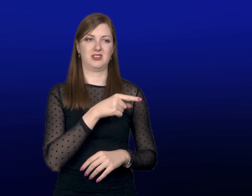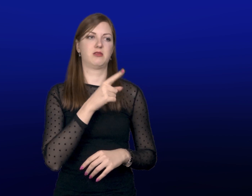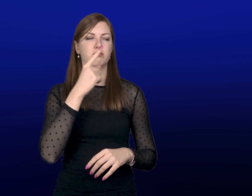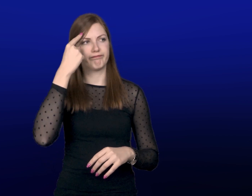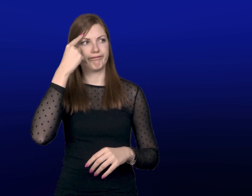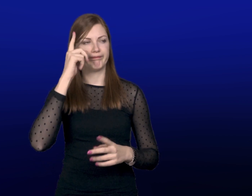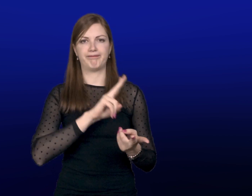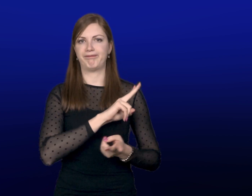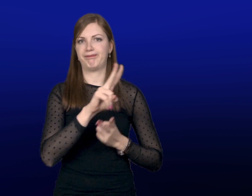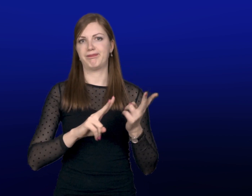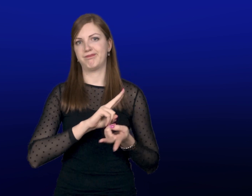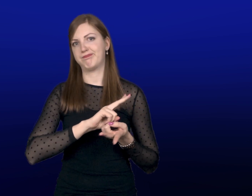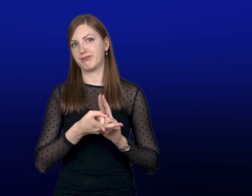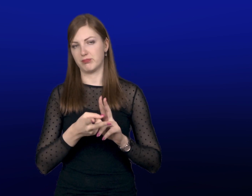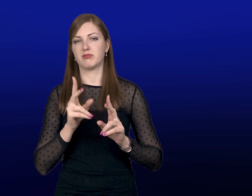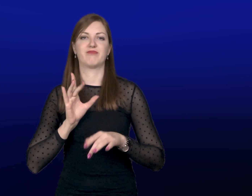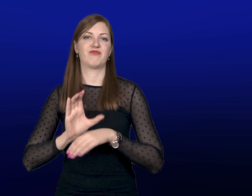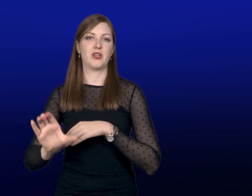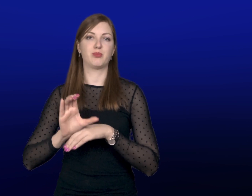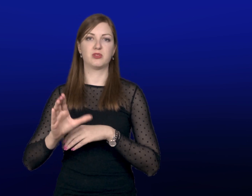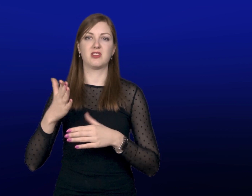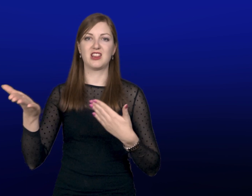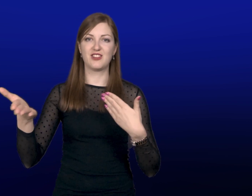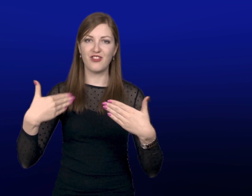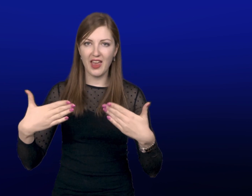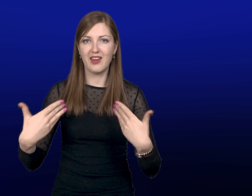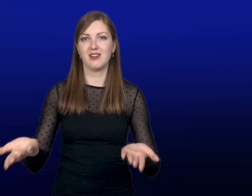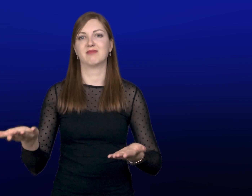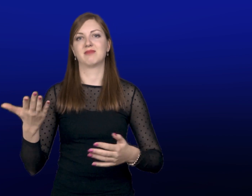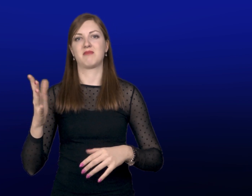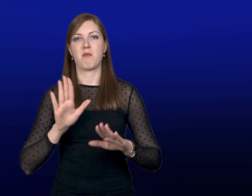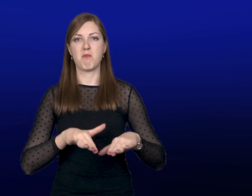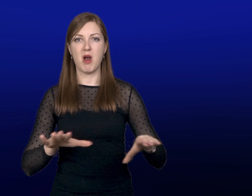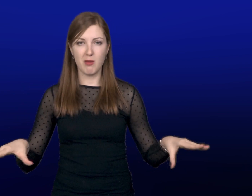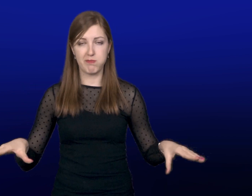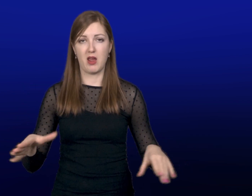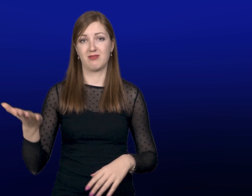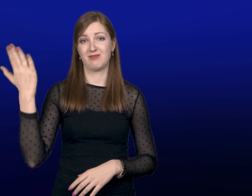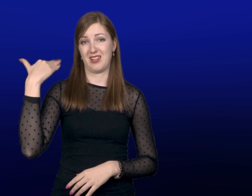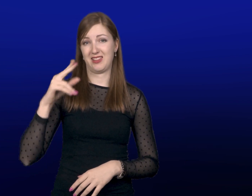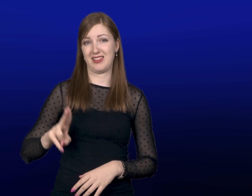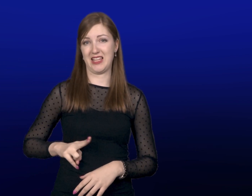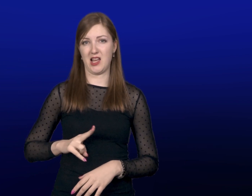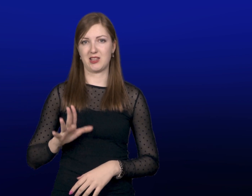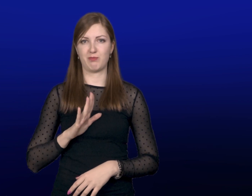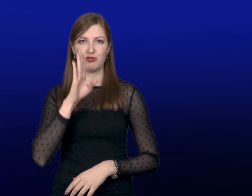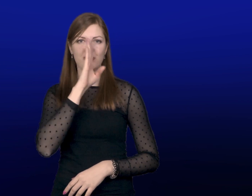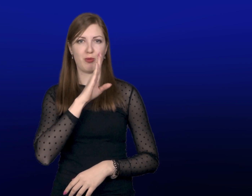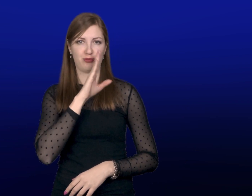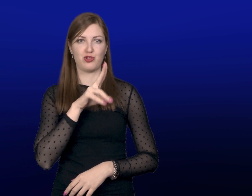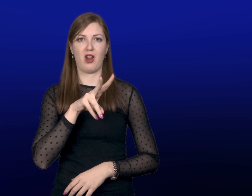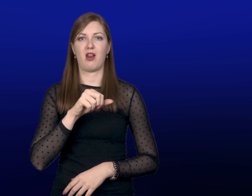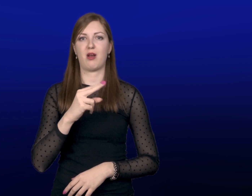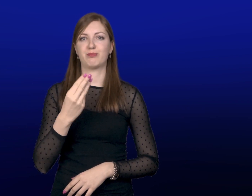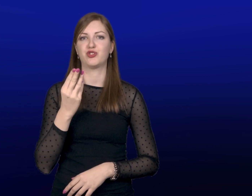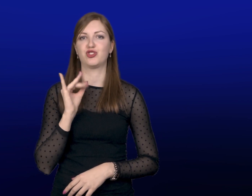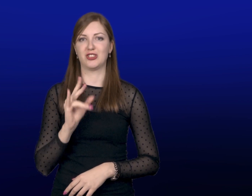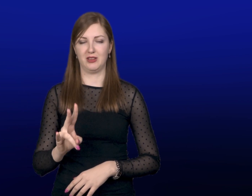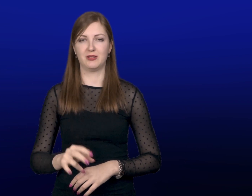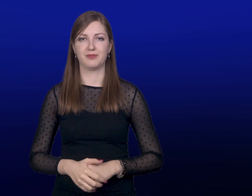которое стало производить двери и мебель (директором был слабослышащий В.А. Лапшин).